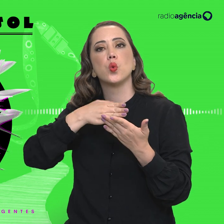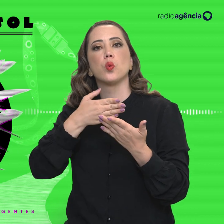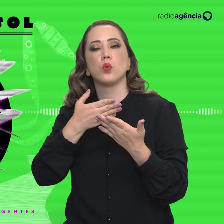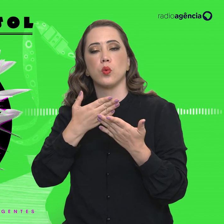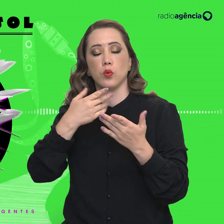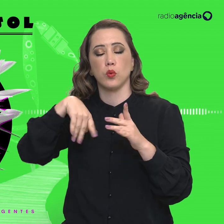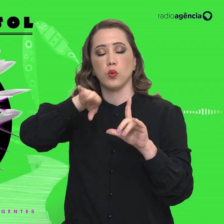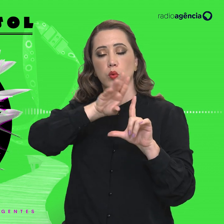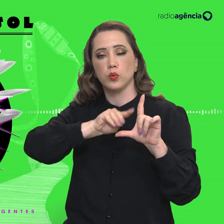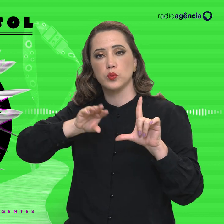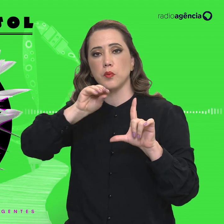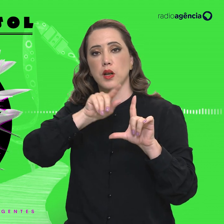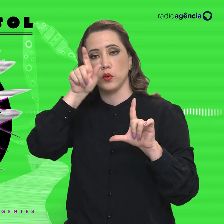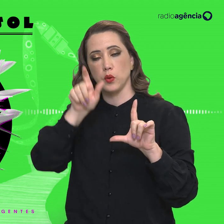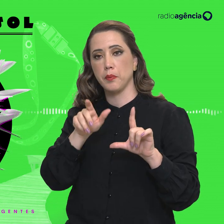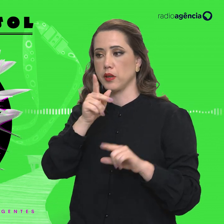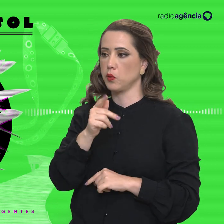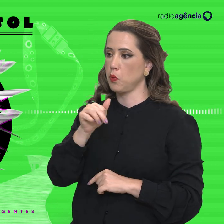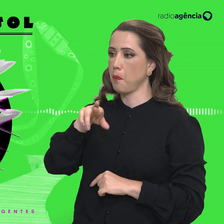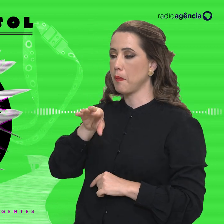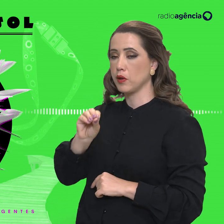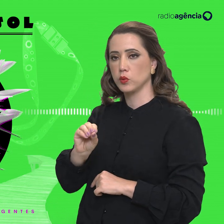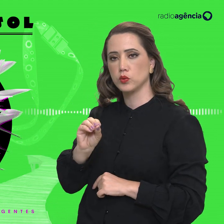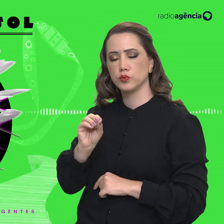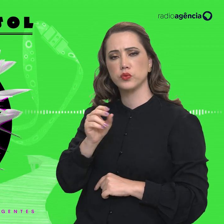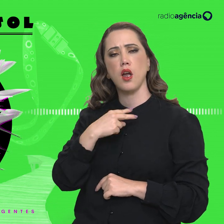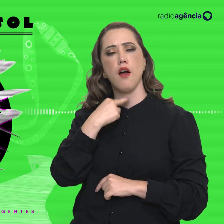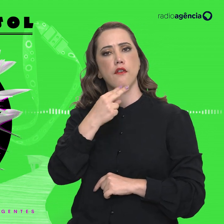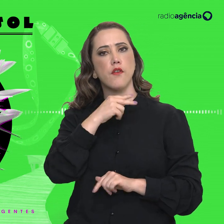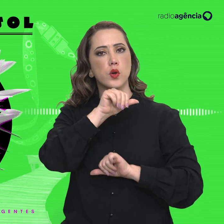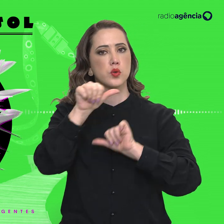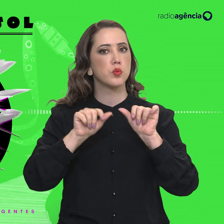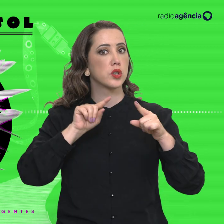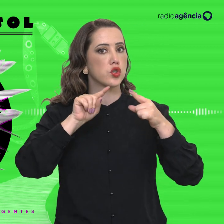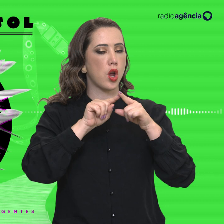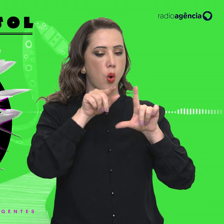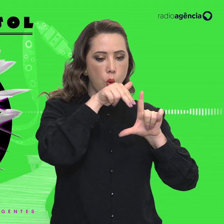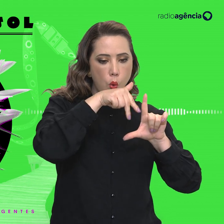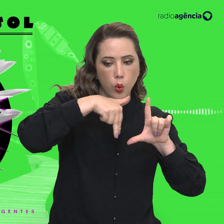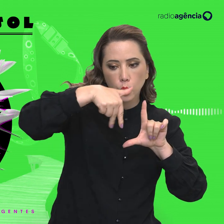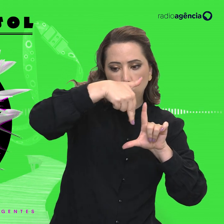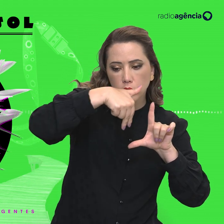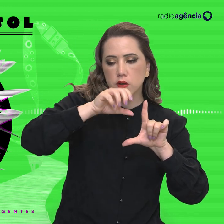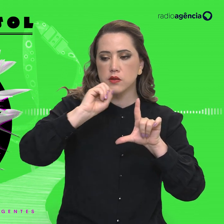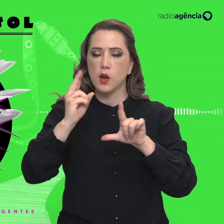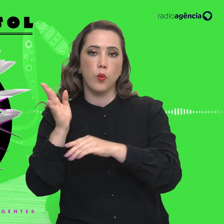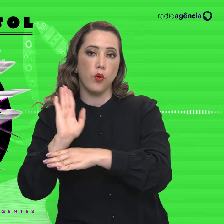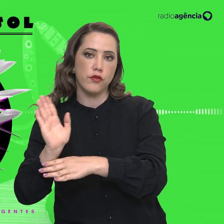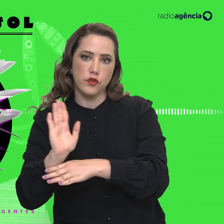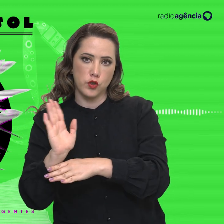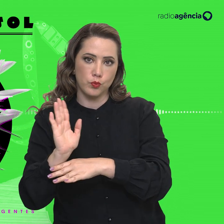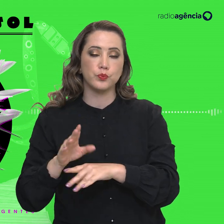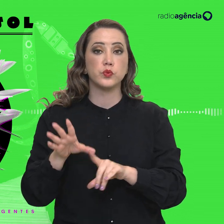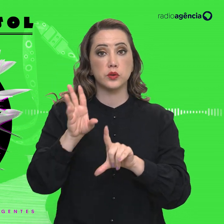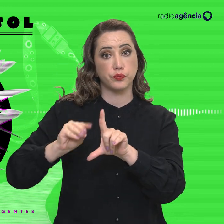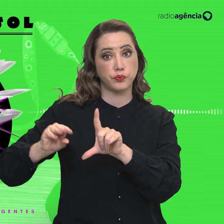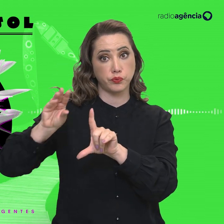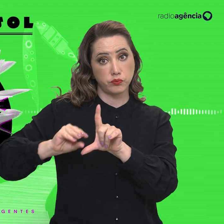[mudando o canal da tv] [Voz brasileira do Pablo em Backyardigans] …se apresentando. [Leyberson] A entonação da voz muda de acordo com o desenho, filme ou série que ele fez. [mudando o canal da tv] 🎶 [Voz brasileira do Nicky em Fuller House] …trailer de tacos e peixes.